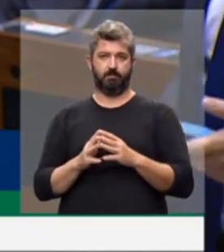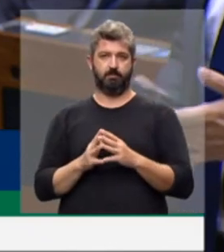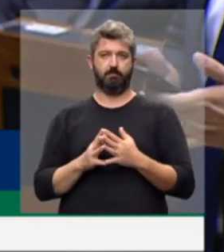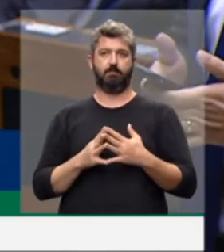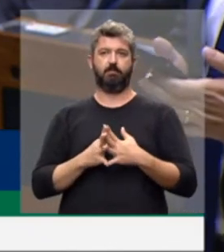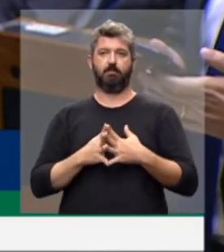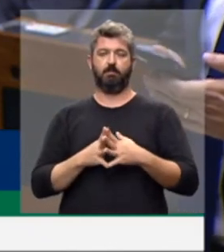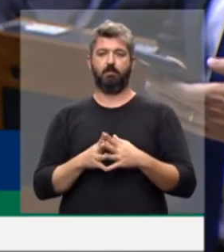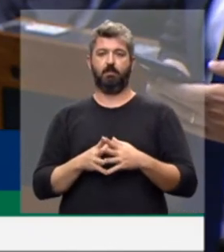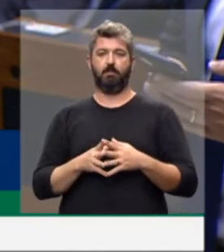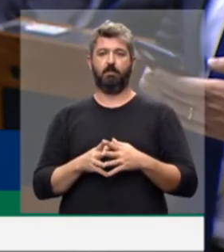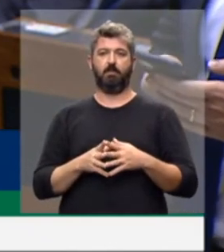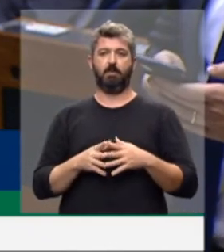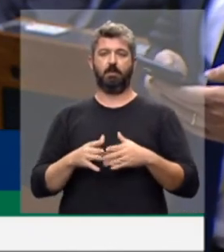FAZER COM QUE AS COISAS